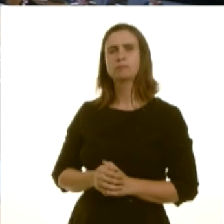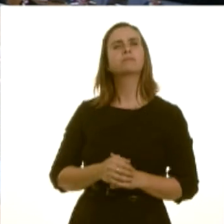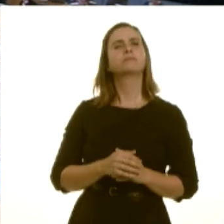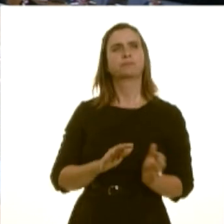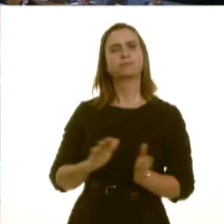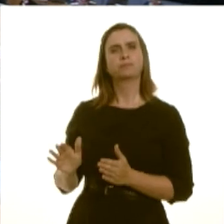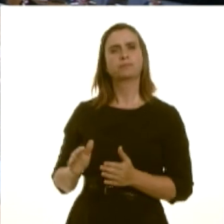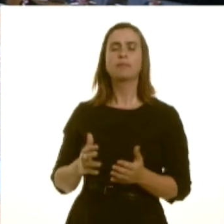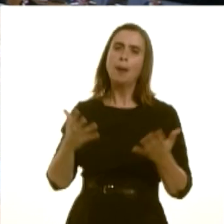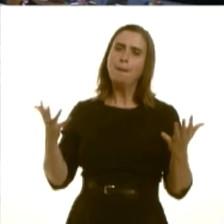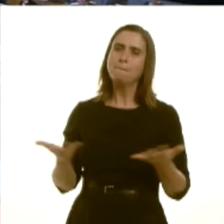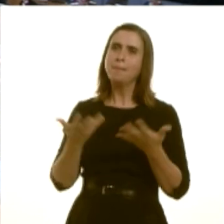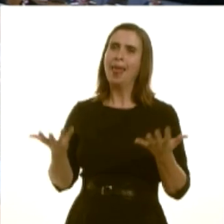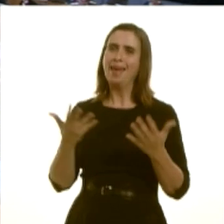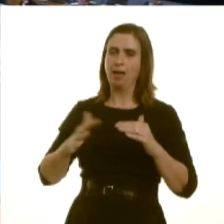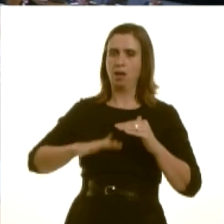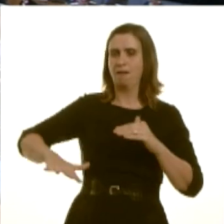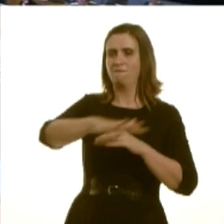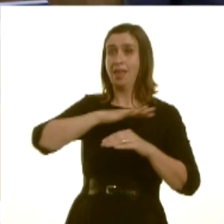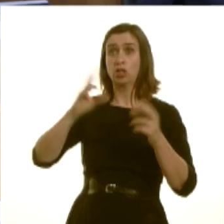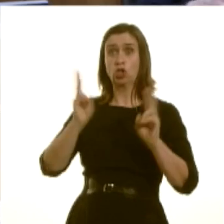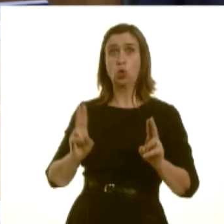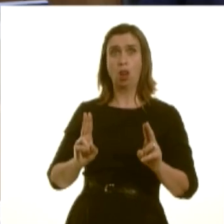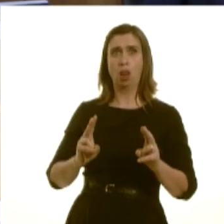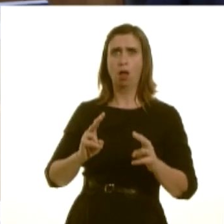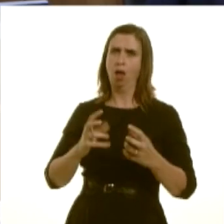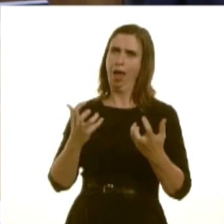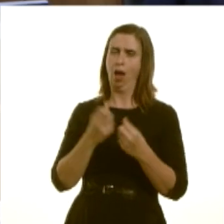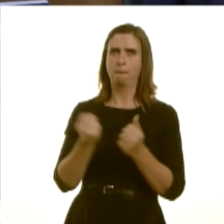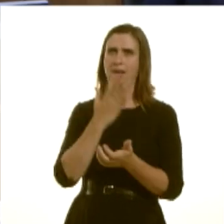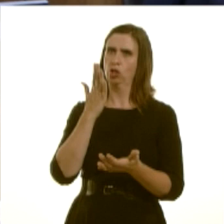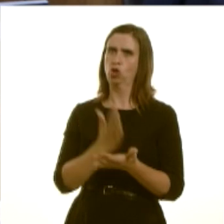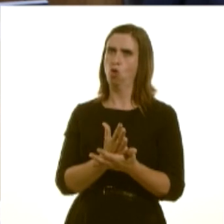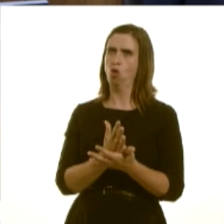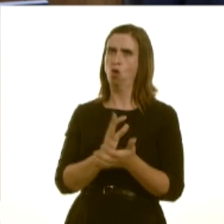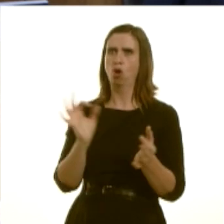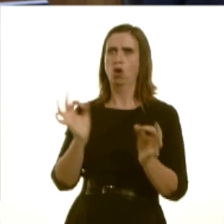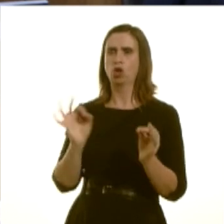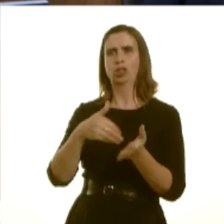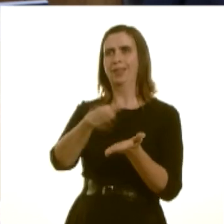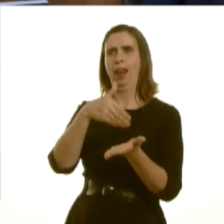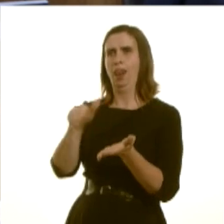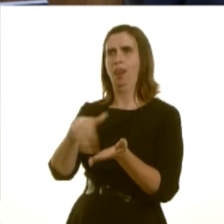OAQ(4)1831(FM) Carwyn Jones: The use of school playing fields is a matter for individual local authorities. Ministers have no role in this—there are